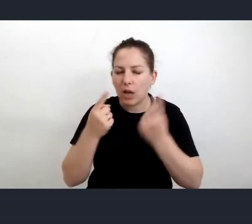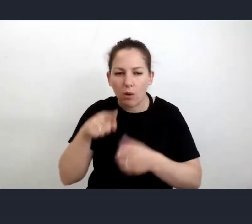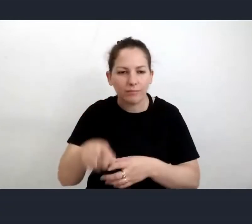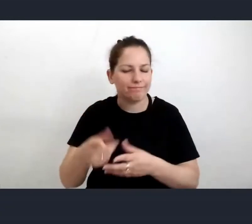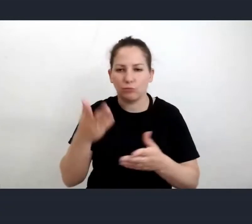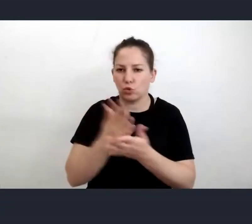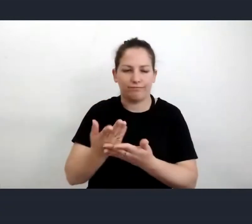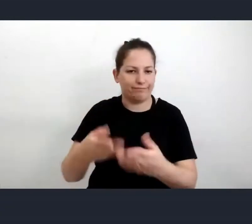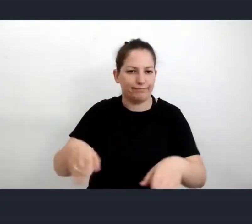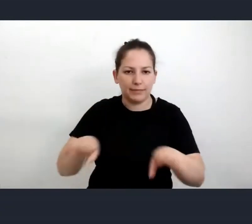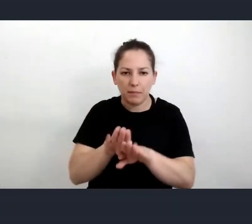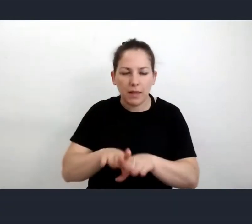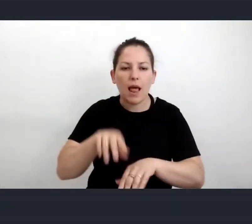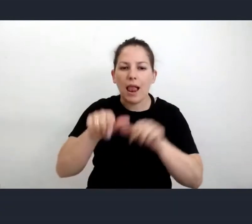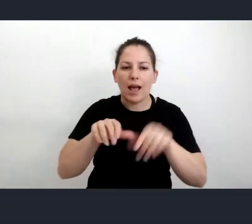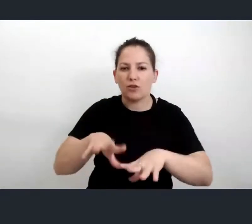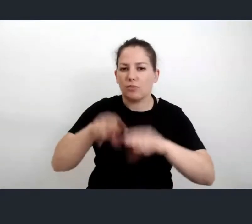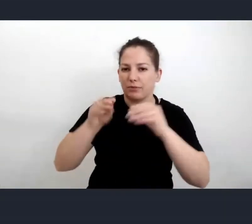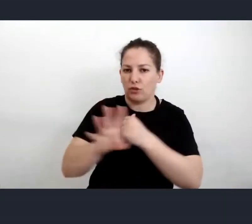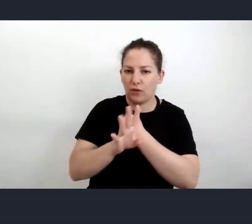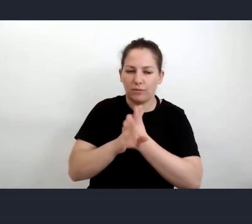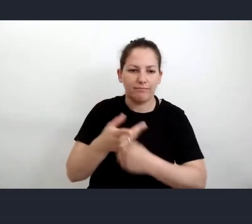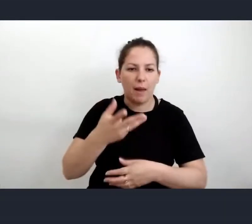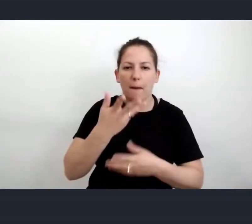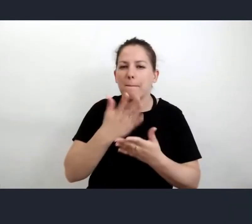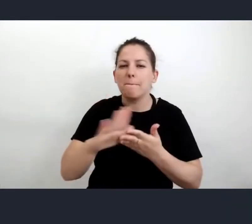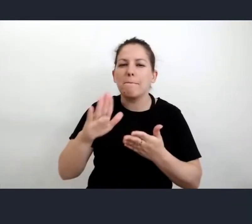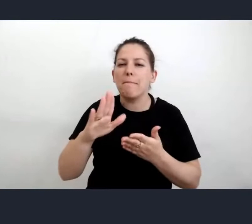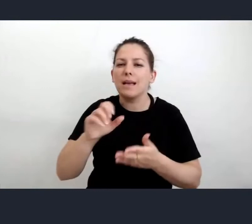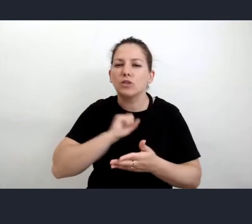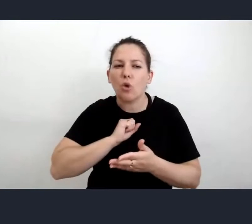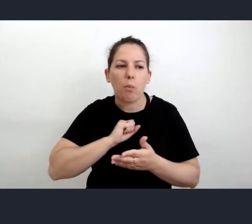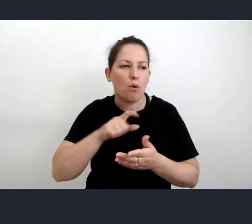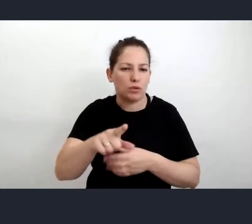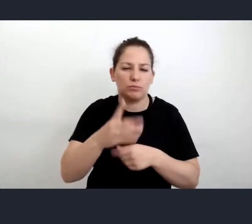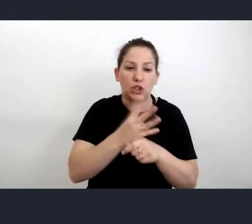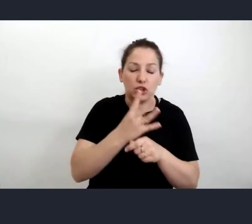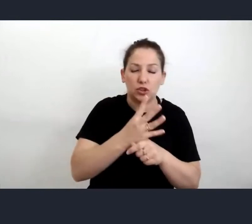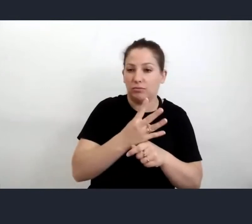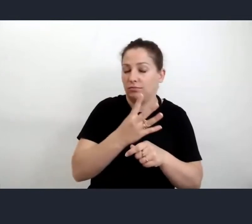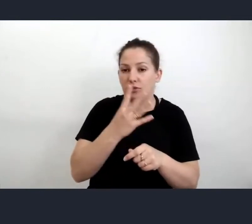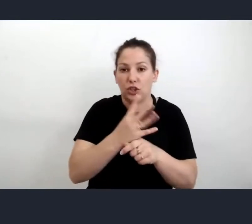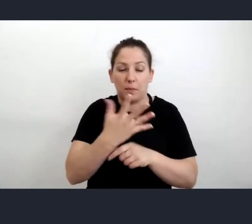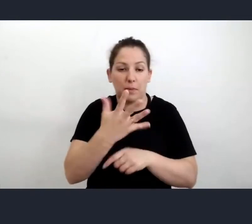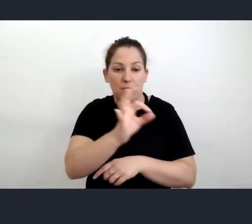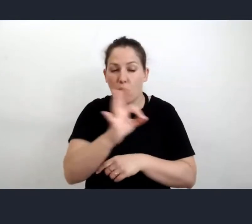Na początku lat 90. mieliśmy bezrobocie na poziomie 40-45%, strukturalne bezrobocie.